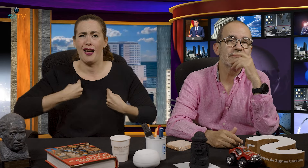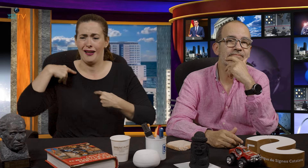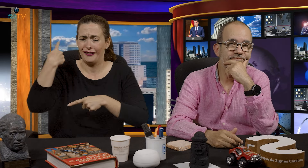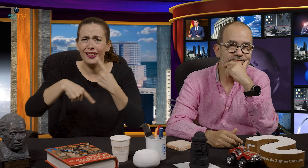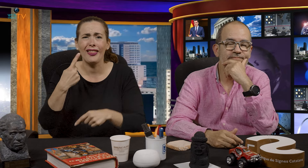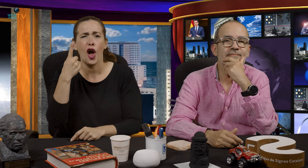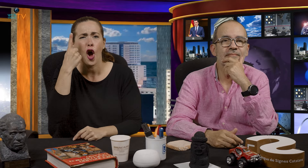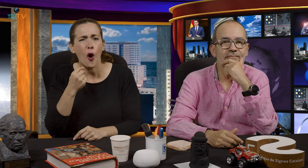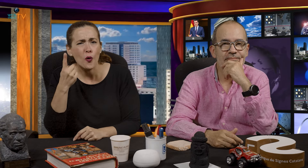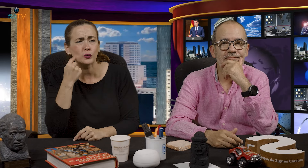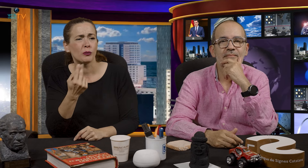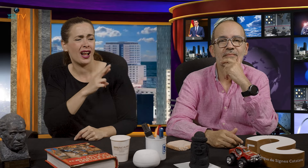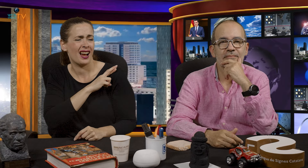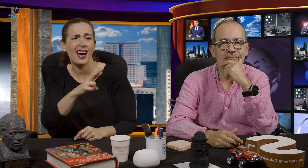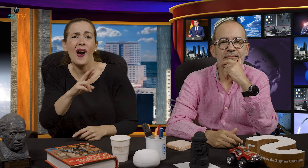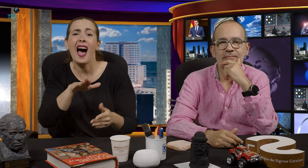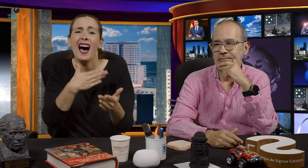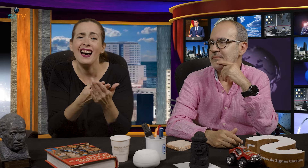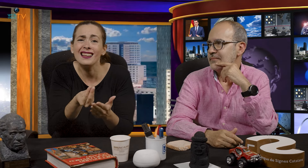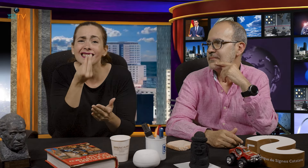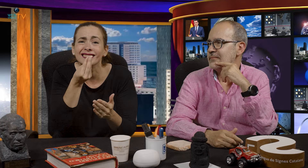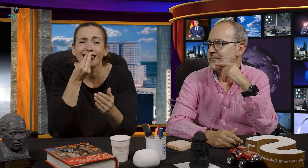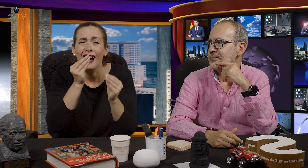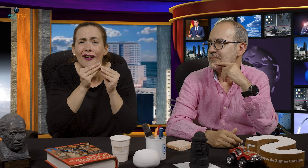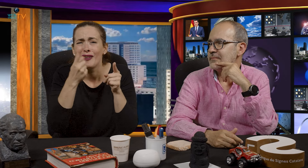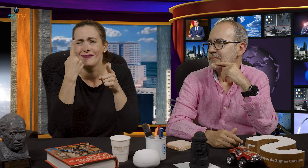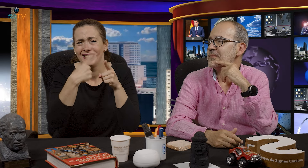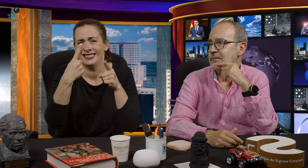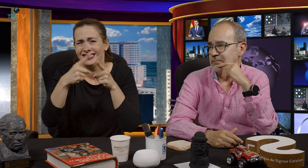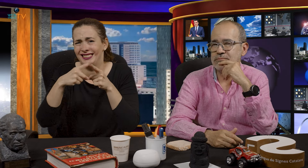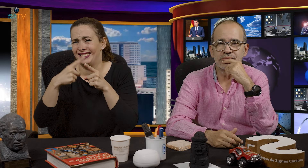costumbres, religión, gastronomía, etc.